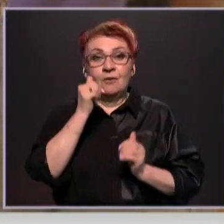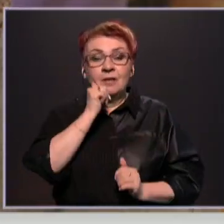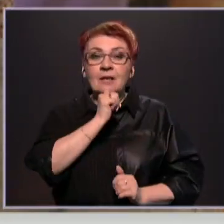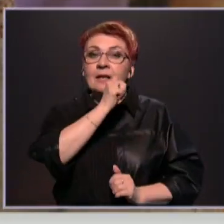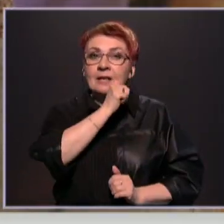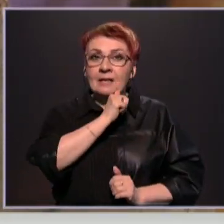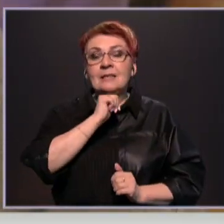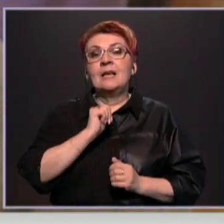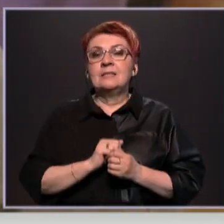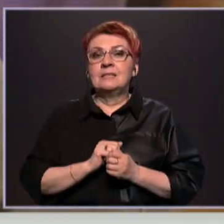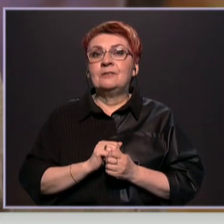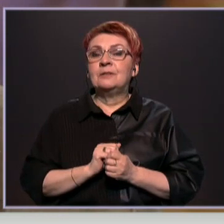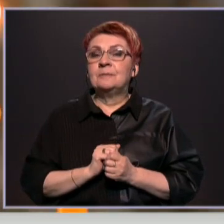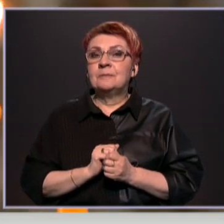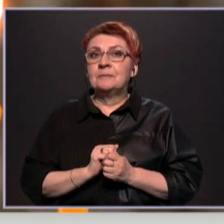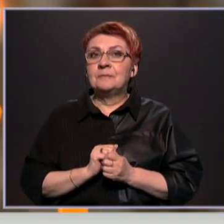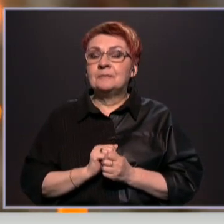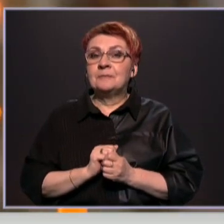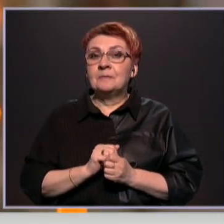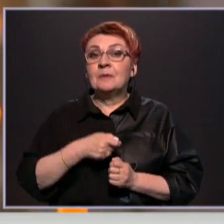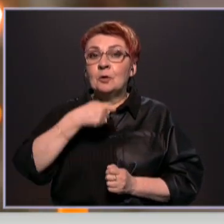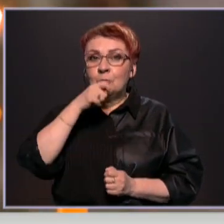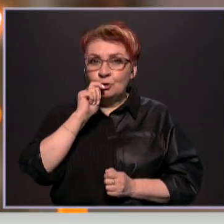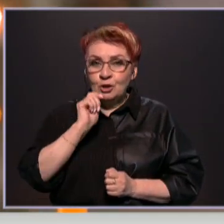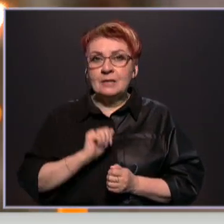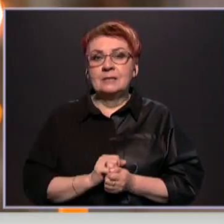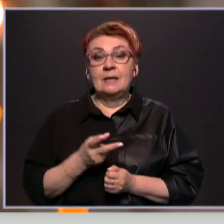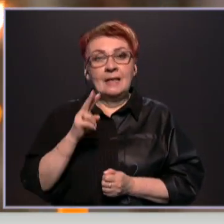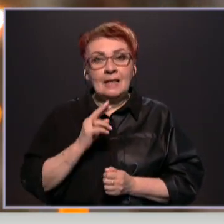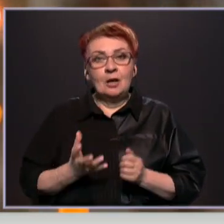холестии это основа жизни верующего человека и порой важнее для ее поддержания чем лекарство